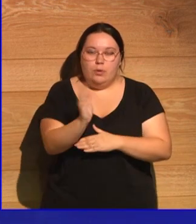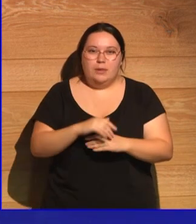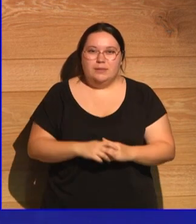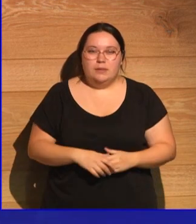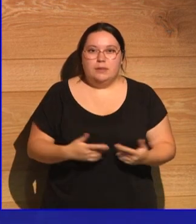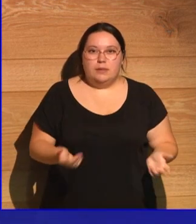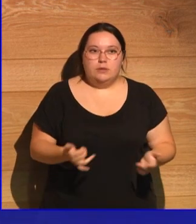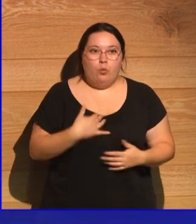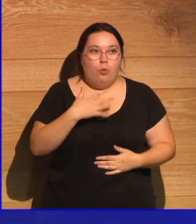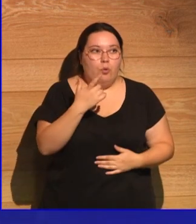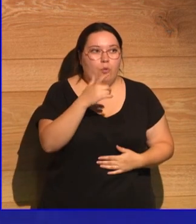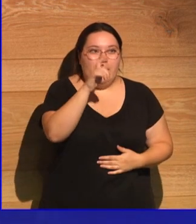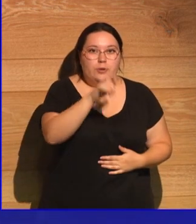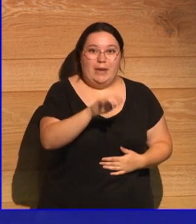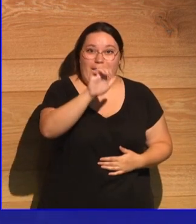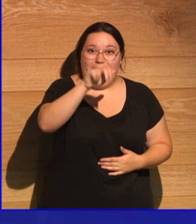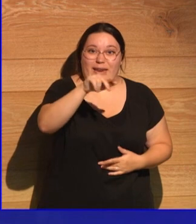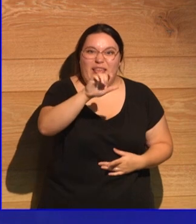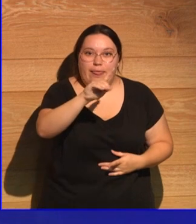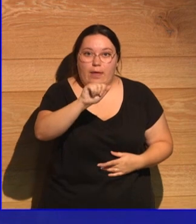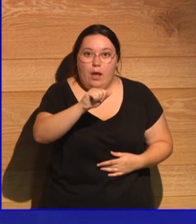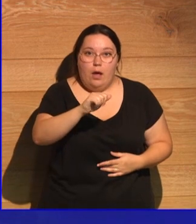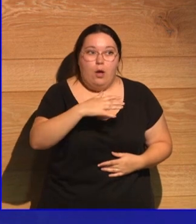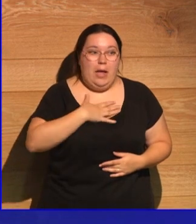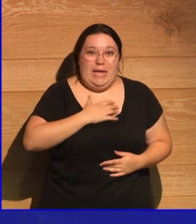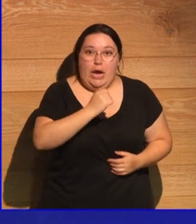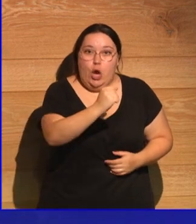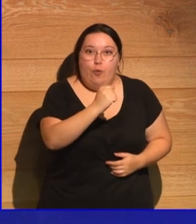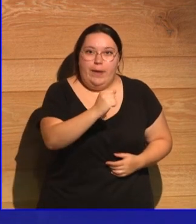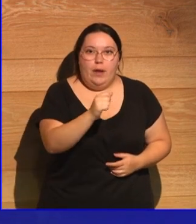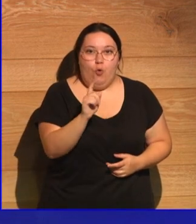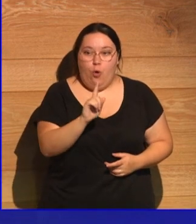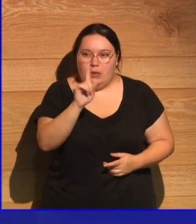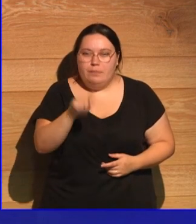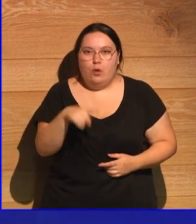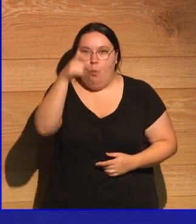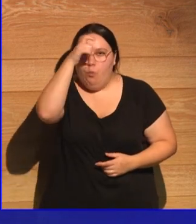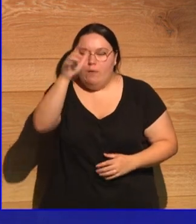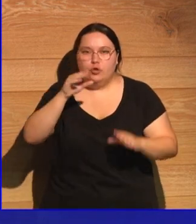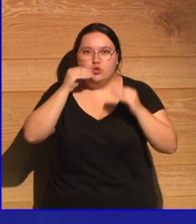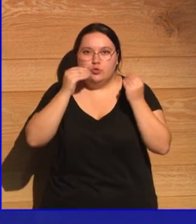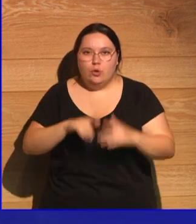NNA ve la historia de un pueblo entero, es la historia de los troyanos